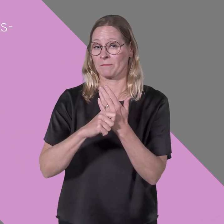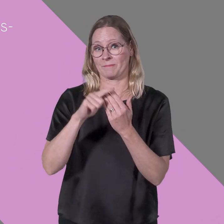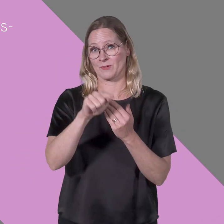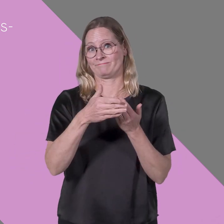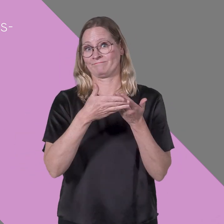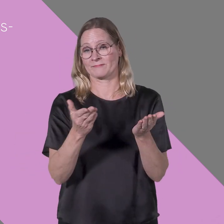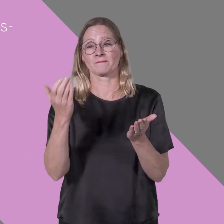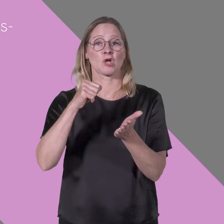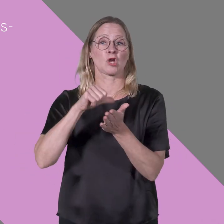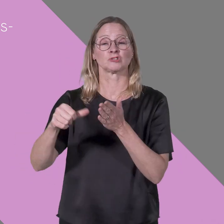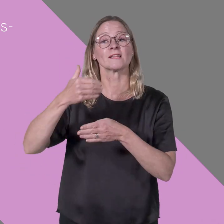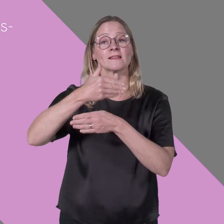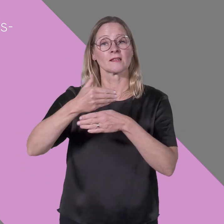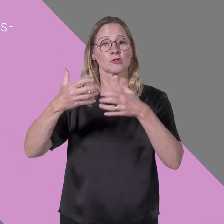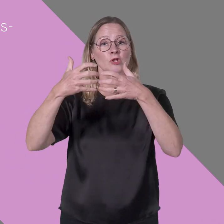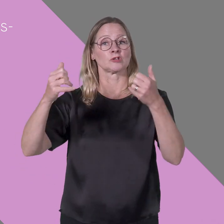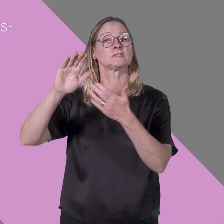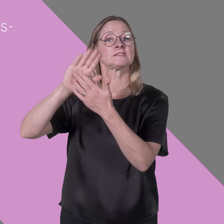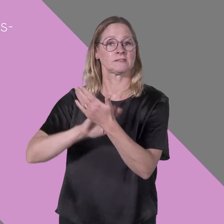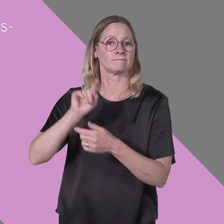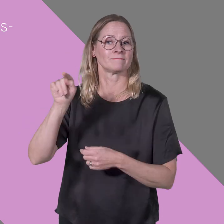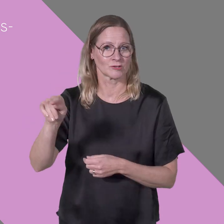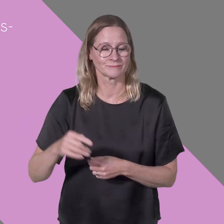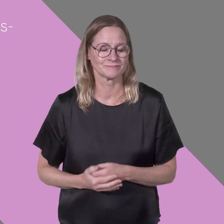Liput näytökseen voi ostaa Teatteri Totin sivuilta.